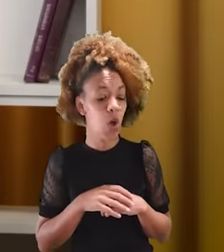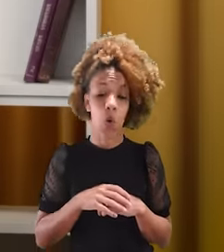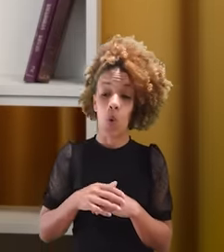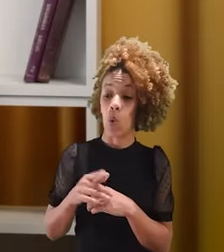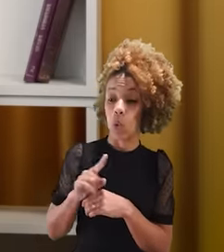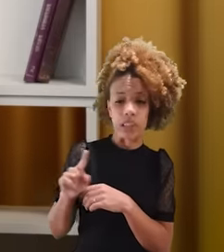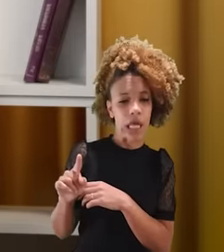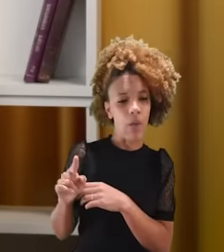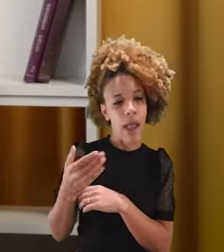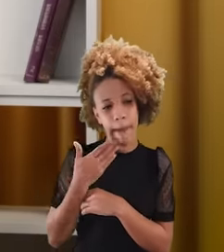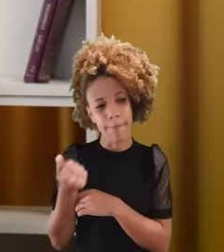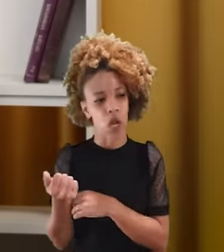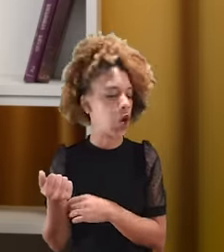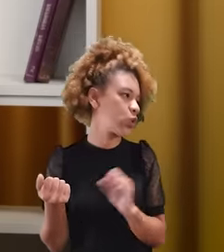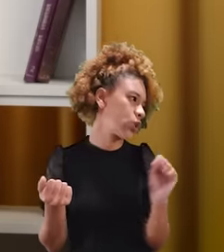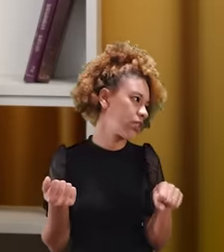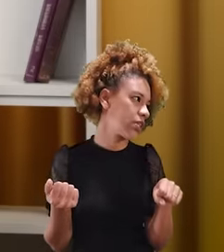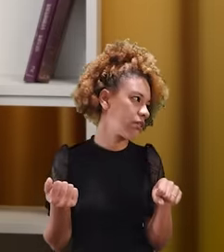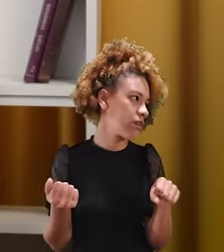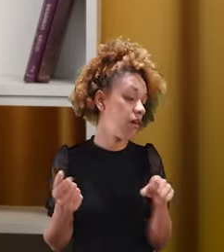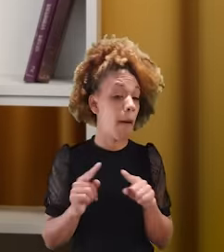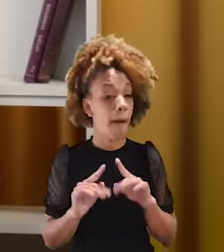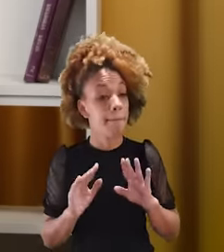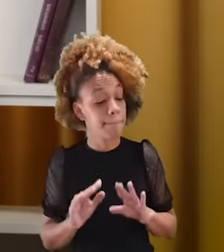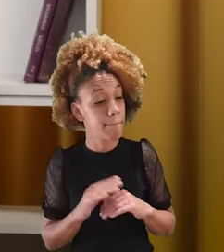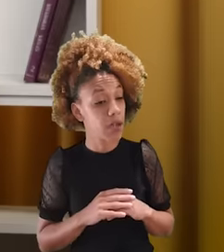o seu sim e é uma frase muito boa principalmente para mim que faço tudo mas você é uma pessoa que